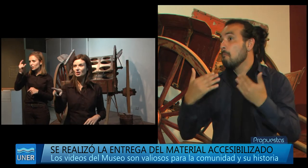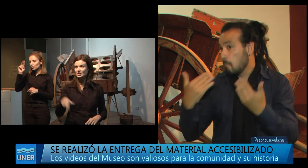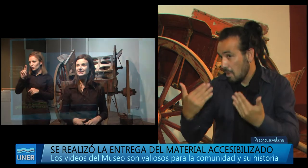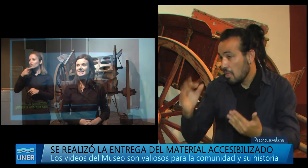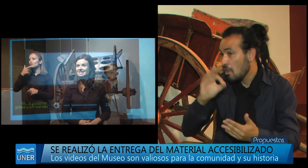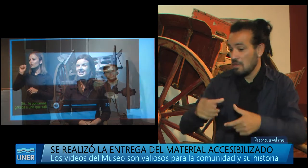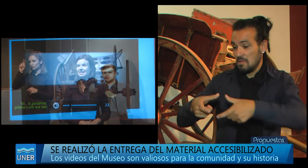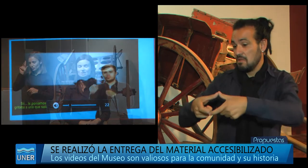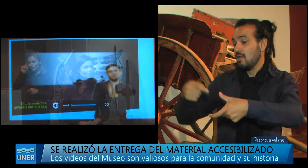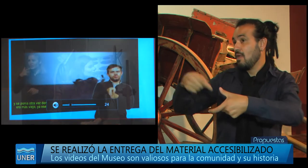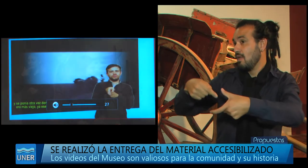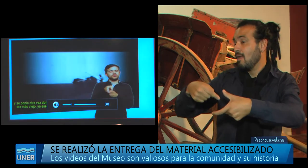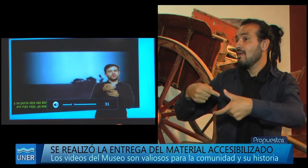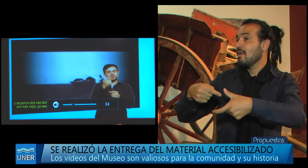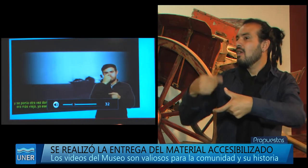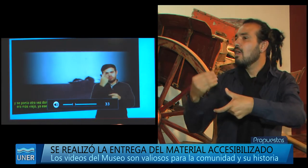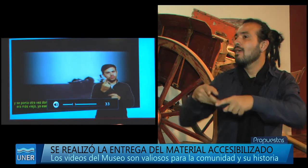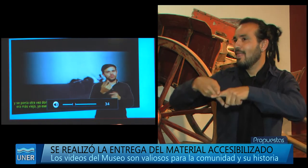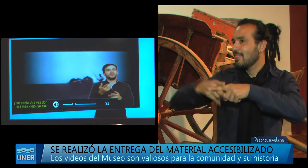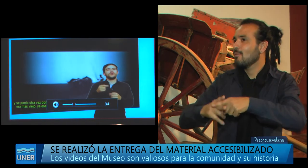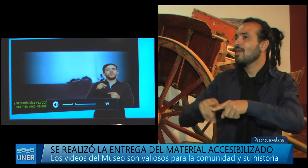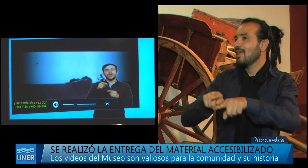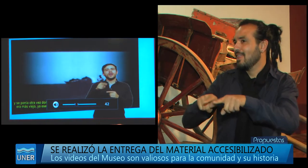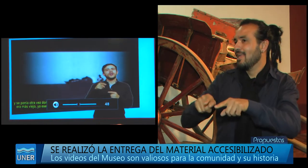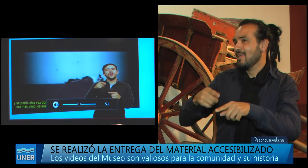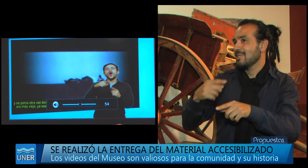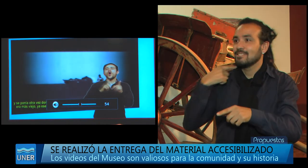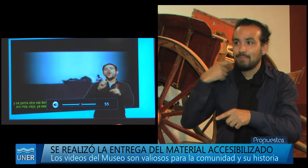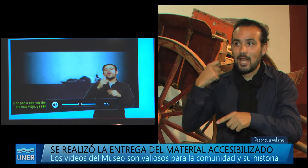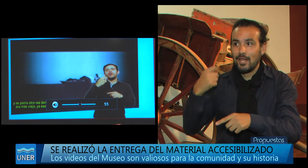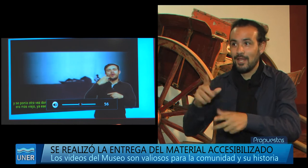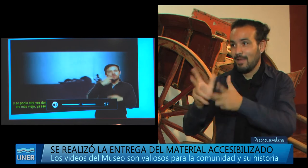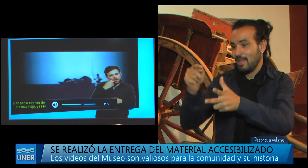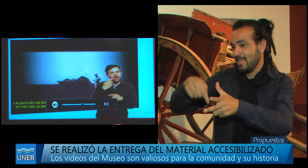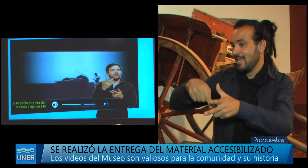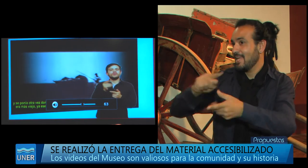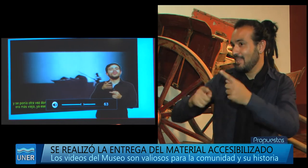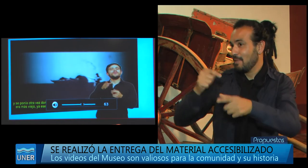Y este trabajo que hizo la tecnicatura de interpretación se puede difundir y se puede